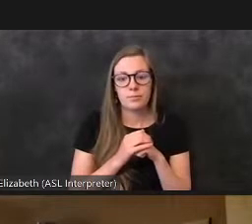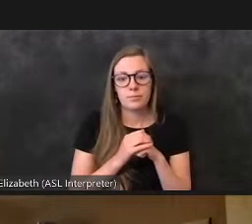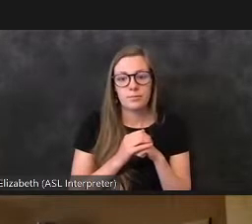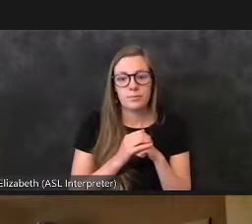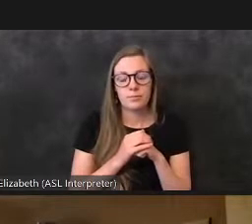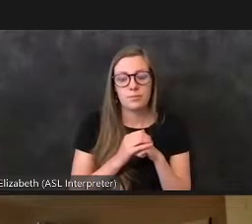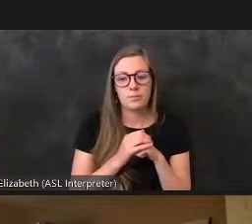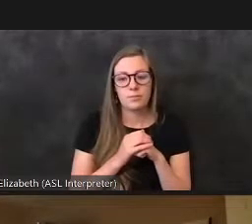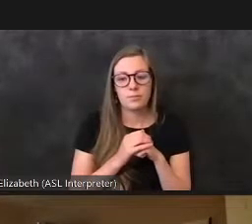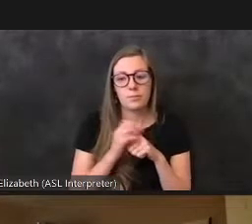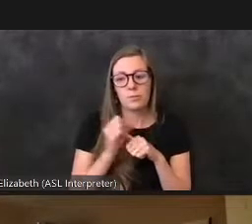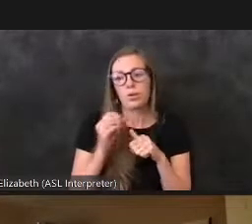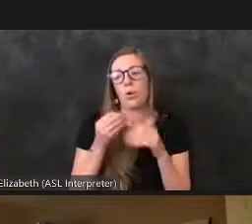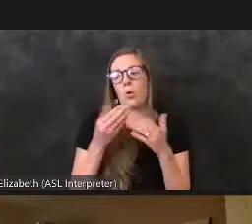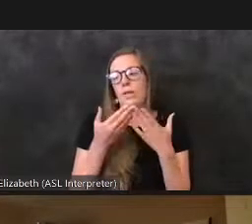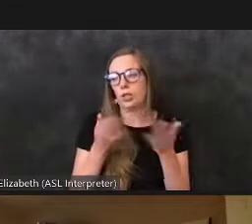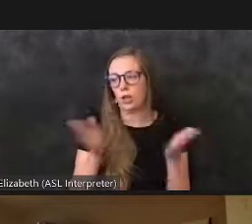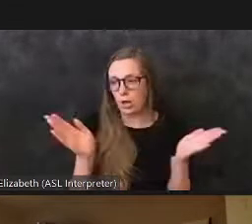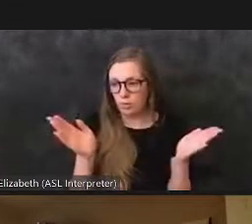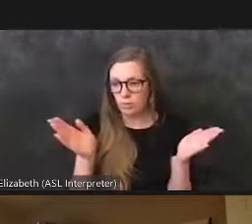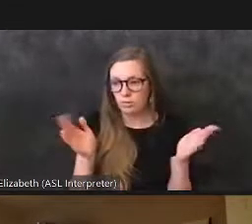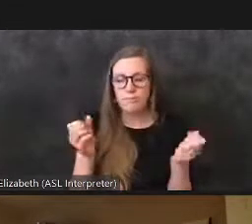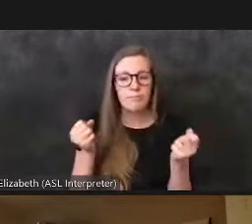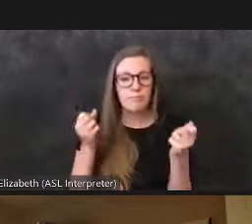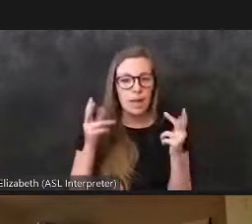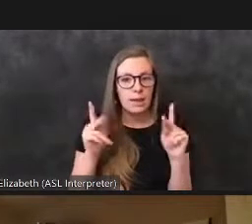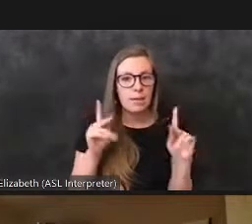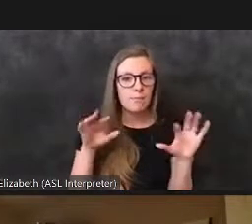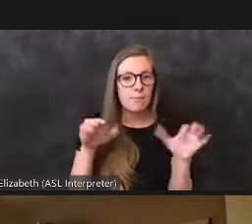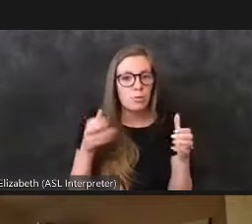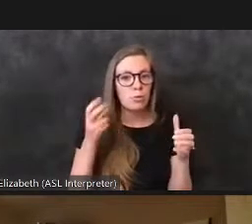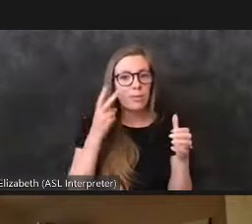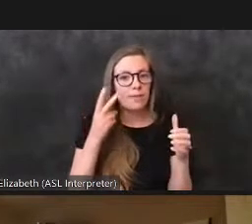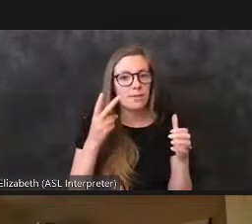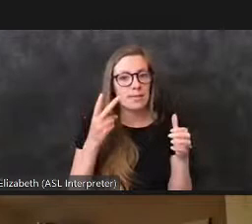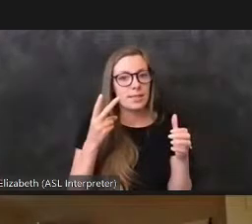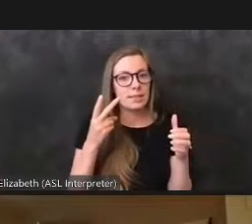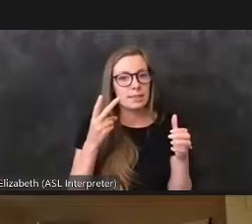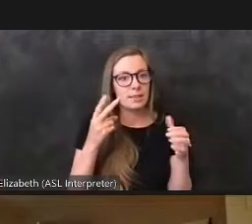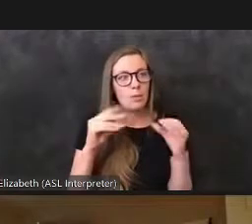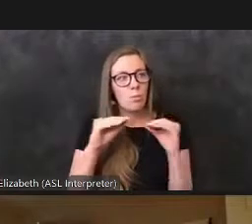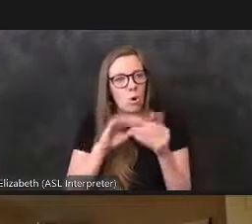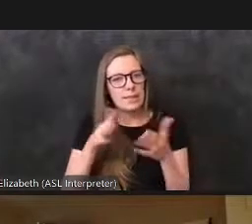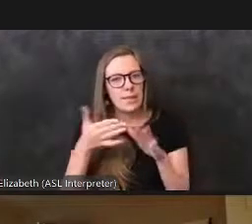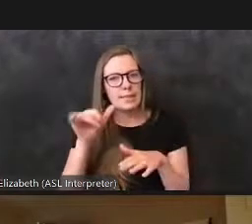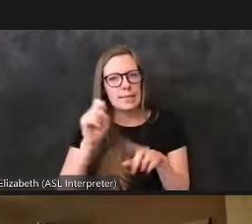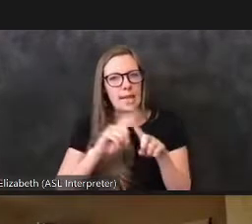Así que, en general, muebles poblaciones han tenido un incremento de muertes.